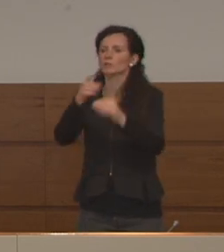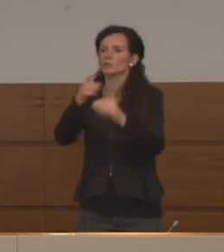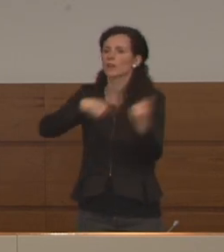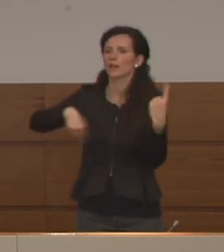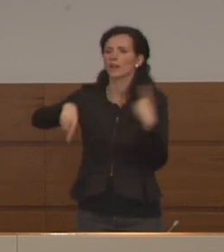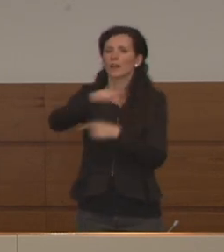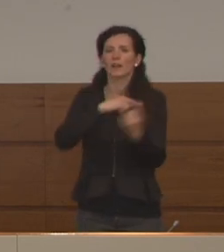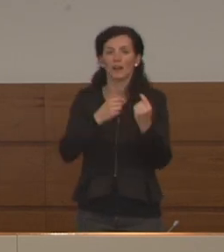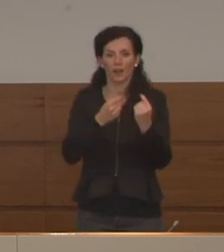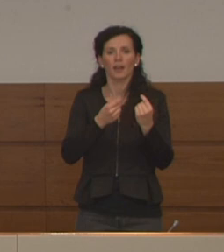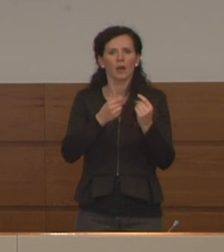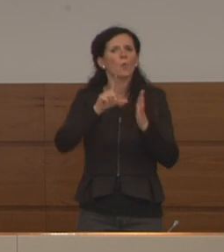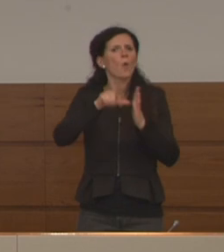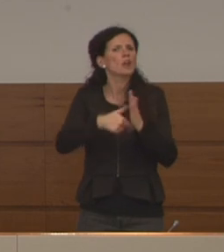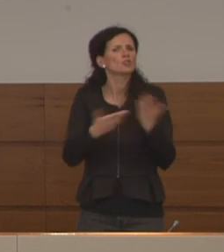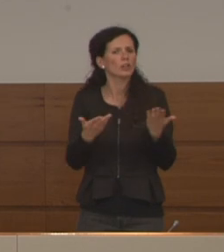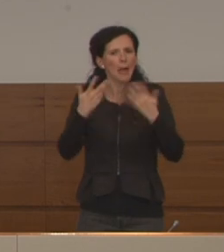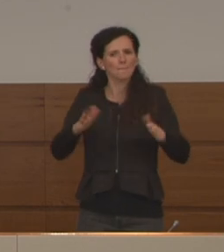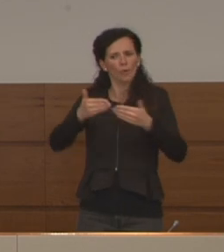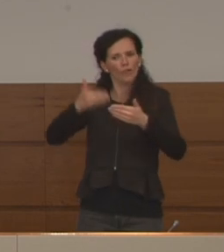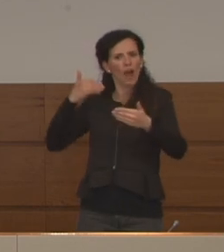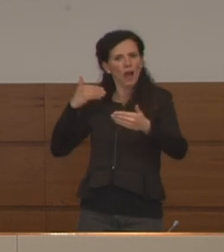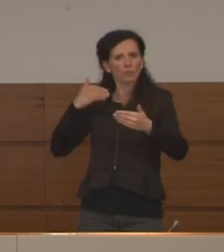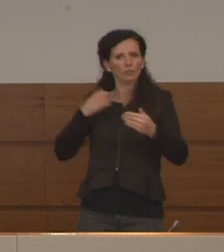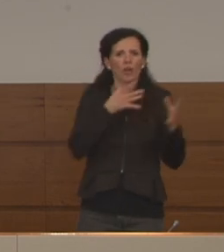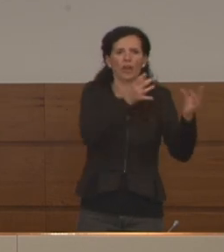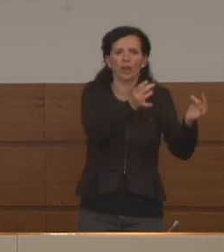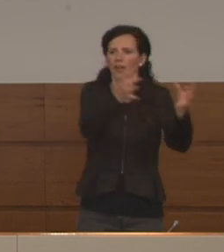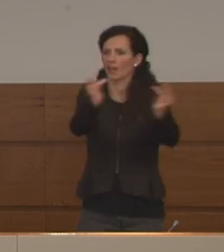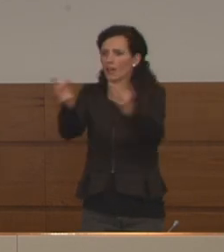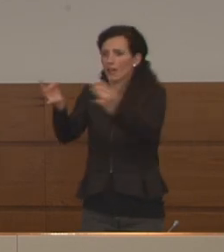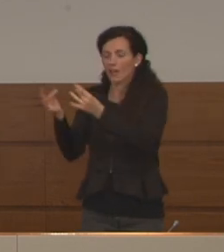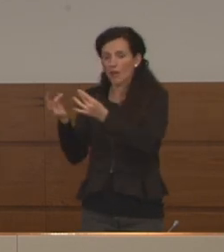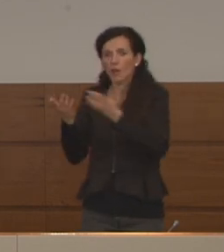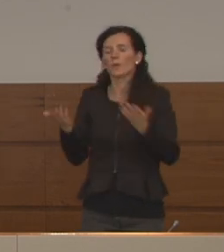Quindi ci aspettiamo che ci sia una diversa connotazione della circolazione.